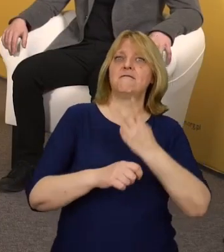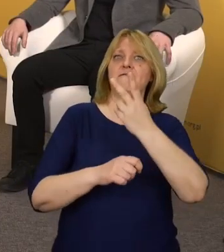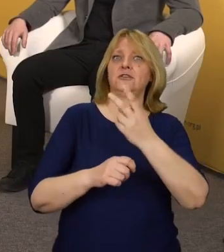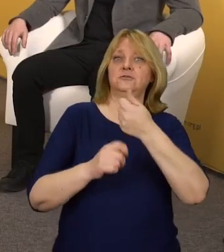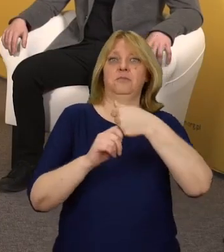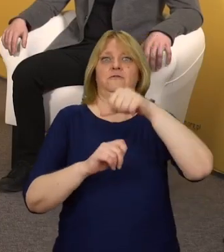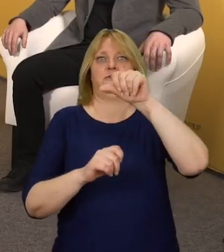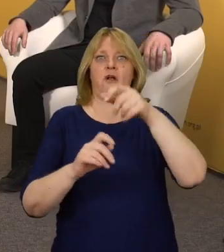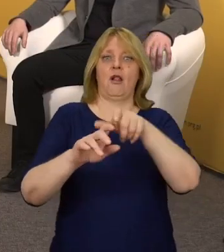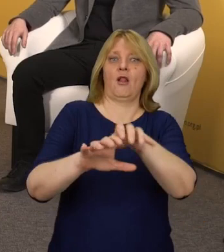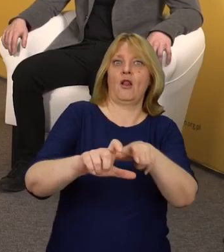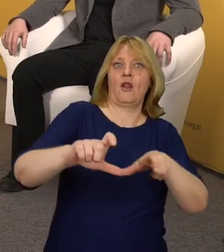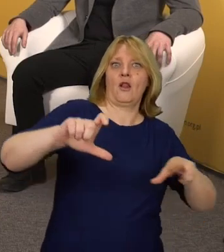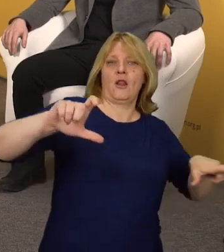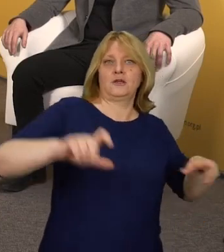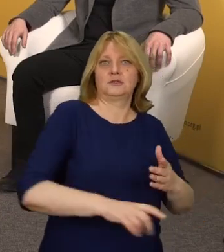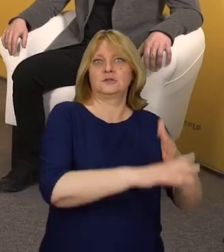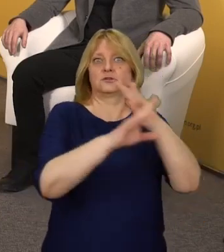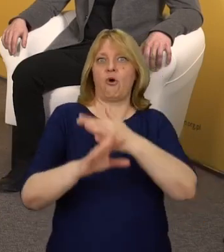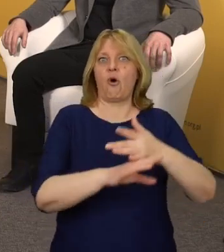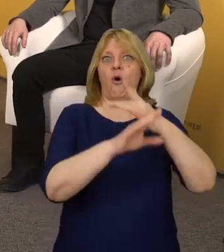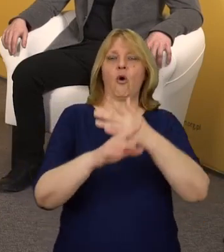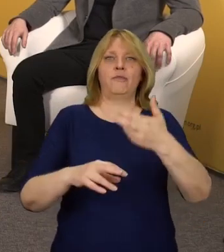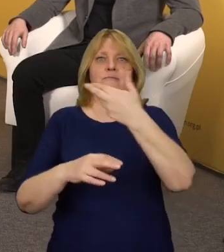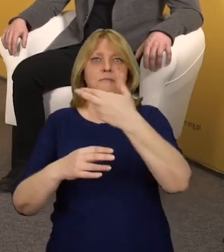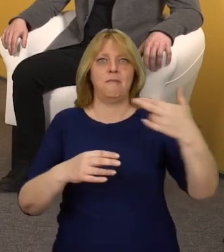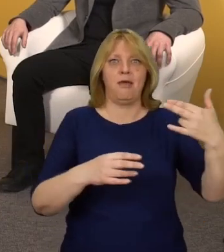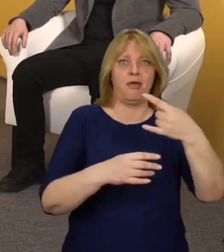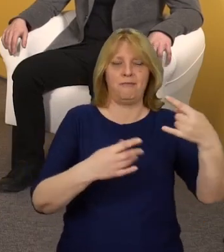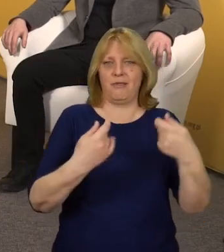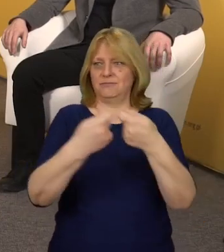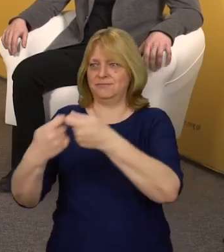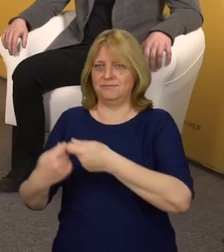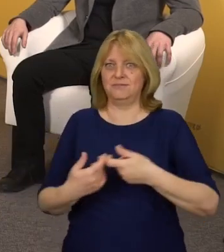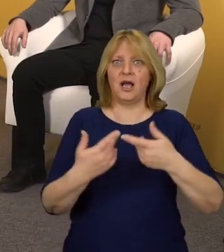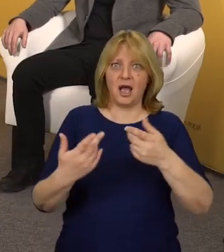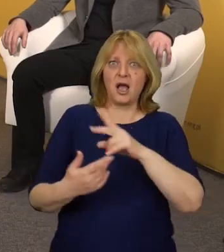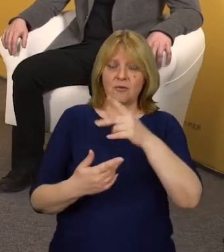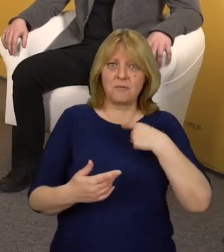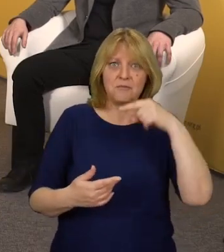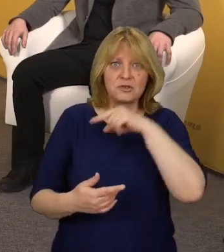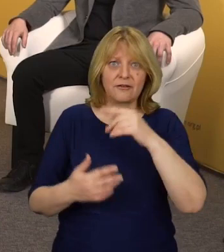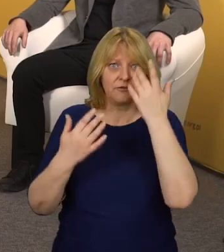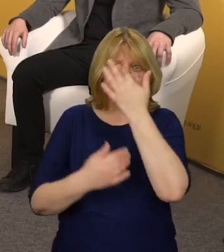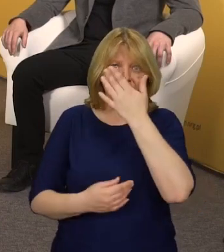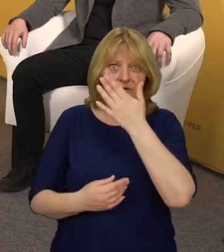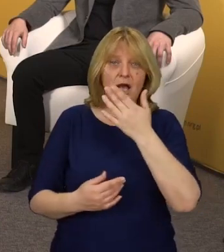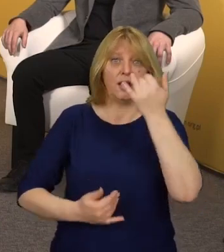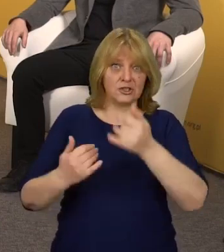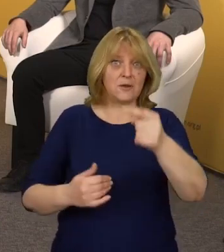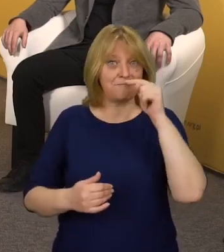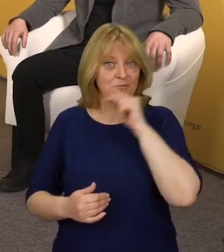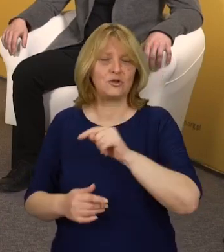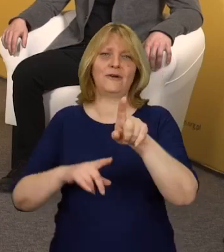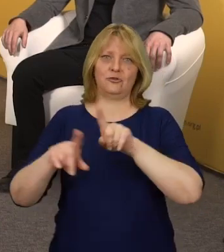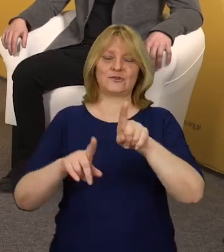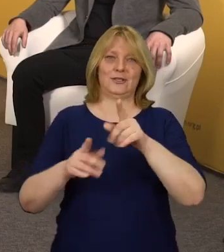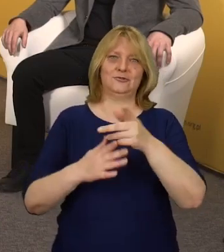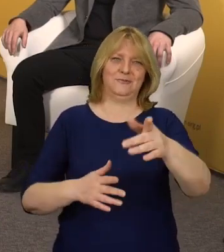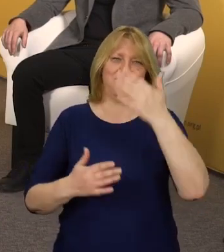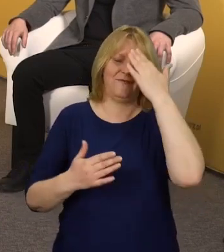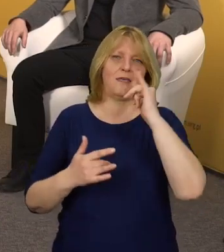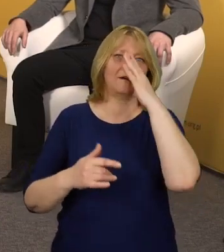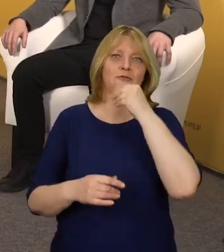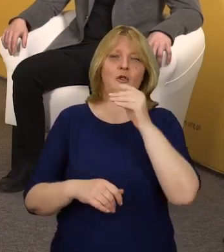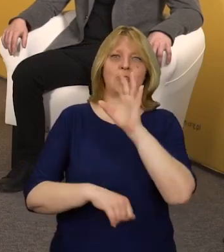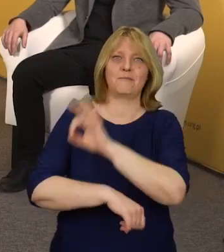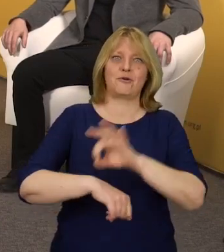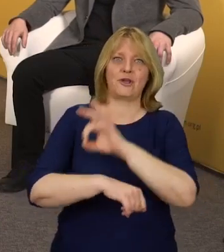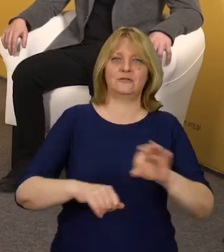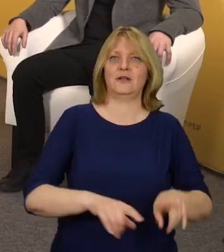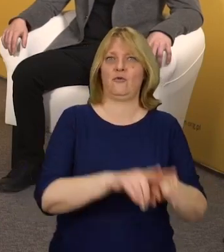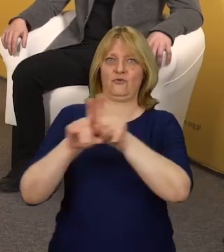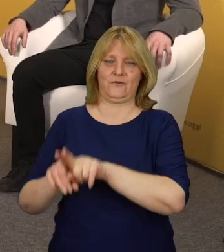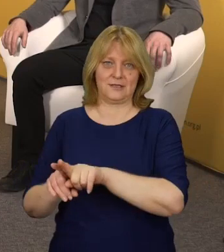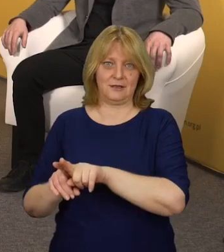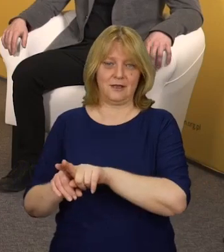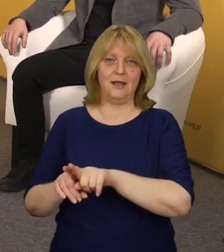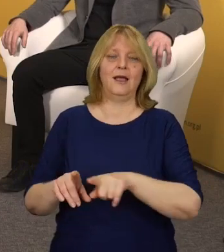długimi schodami i komnatą koryncką to uniwersalne projektowanie nie powinno być dla nas wielką zmianą.